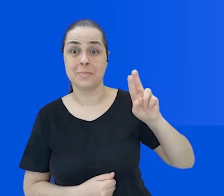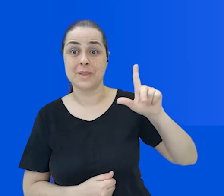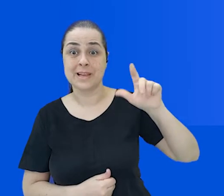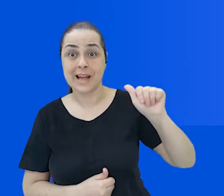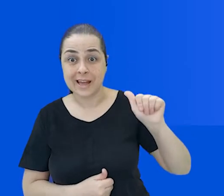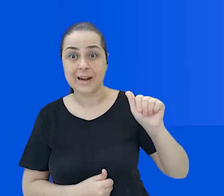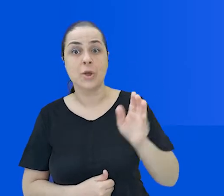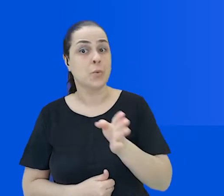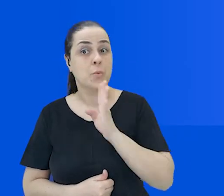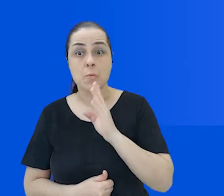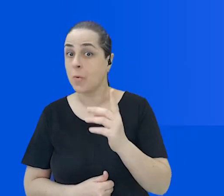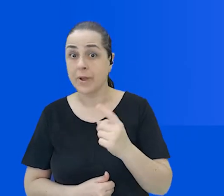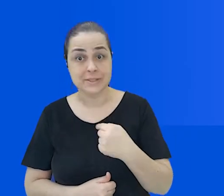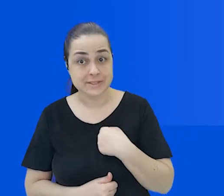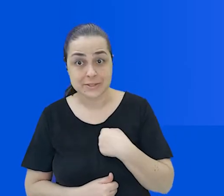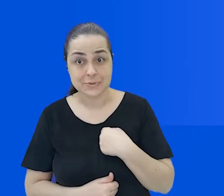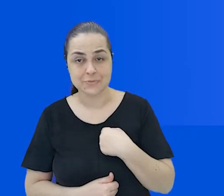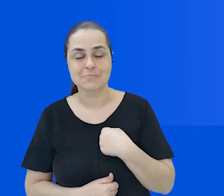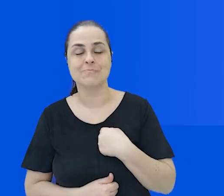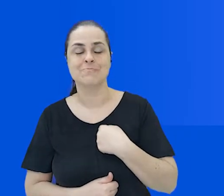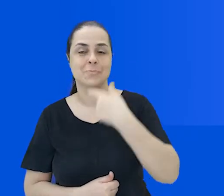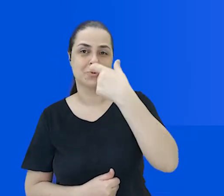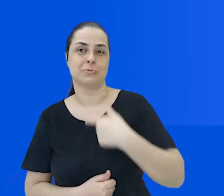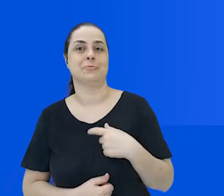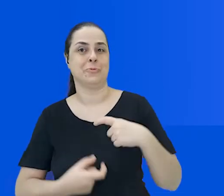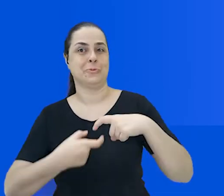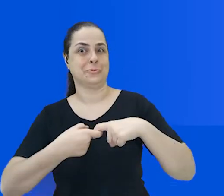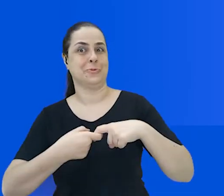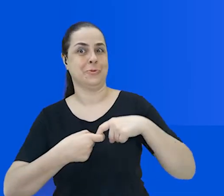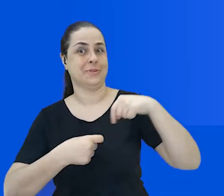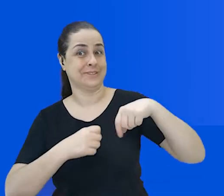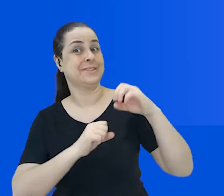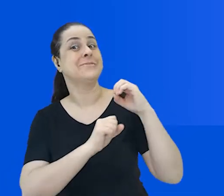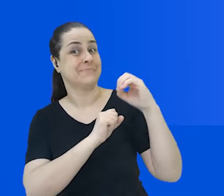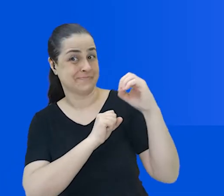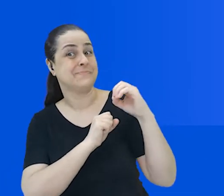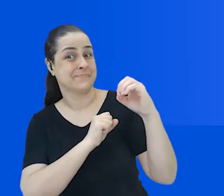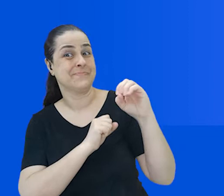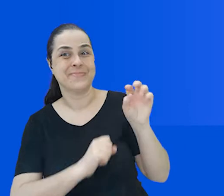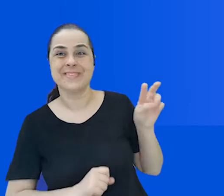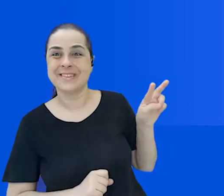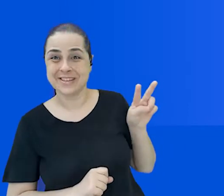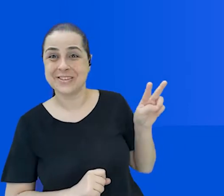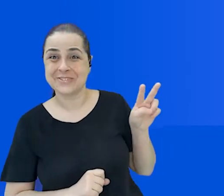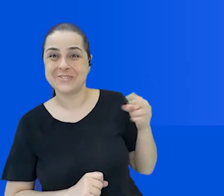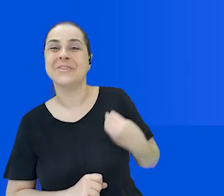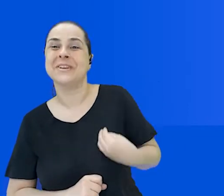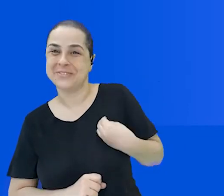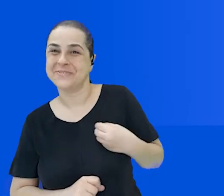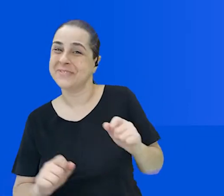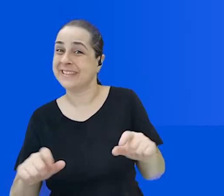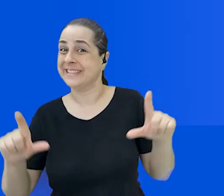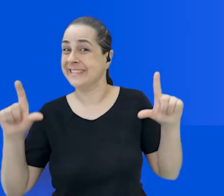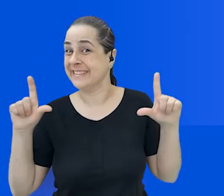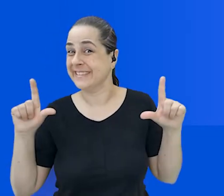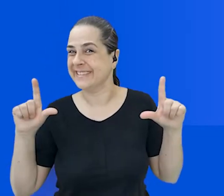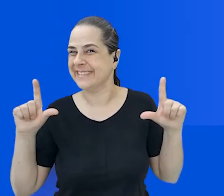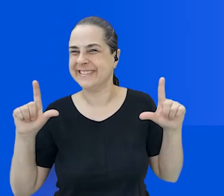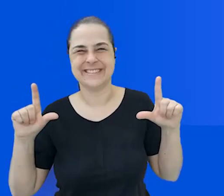Para quem não me conhece, eu sou uma das sócias de Carlotas. Sim, as outras duas estão aqui comigo, nessa tela.